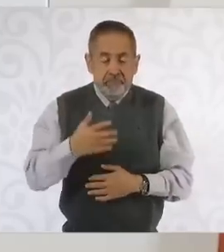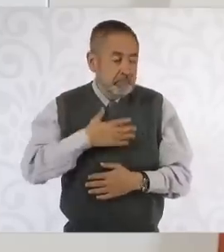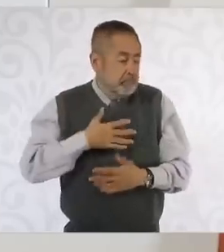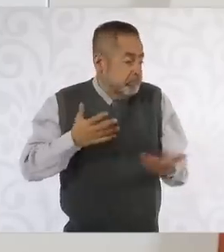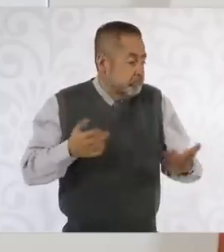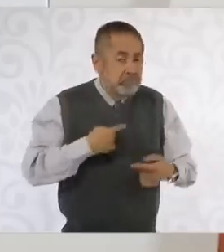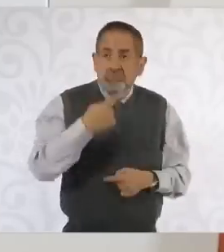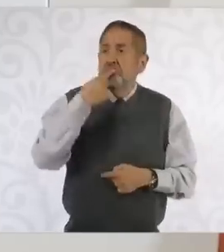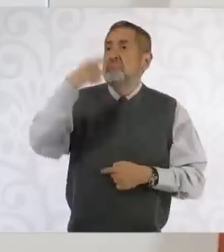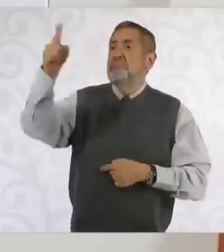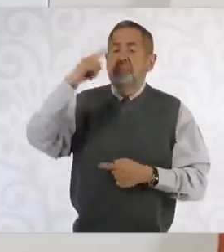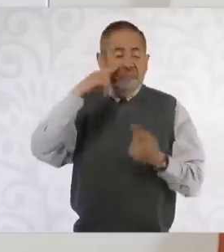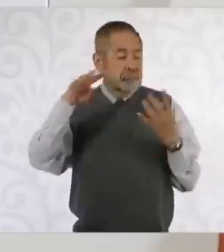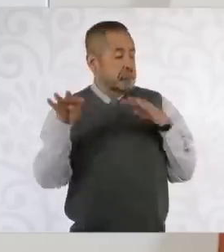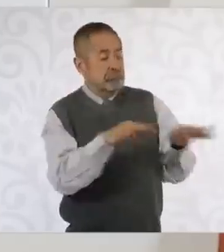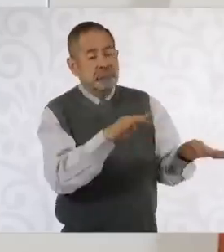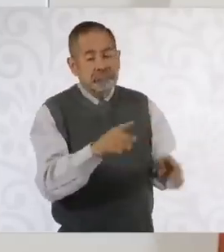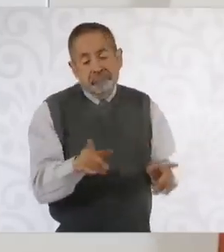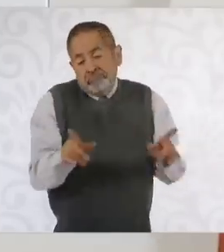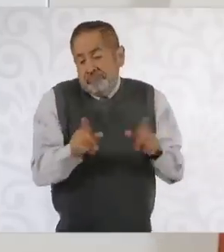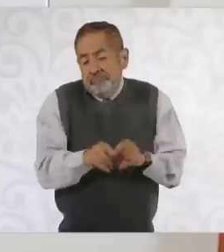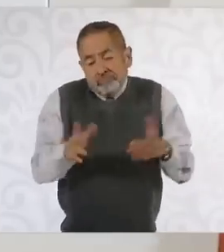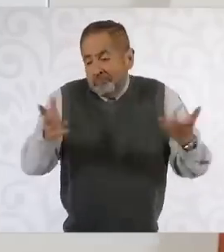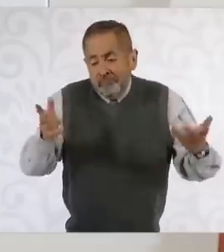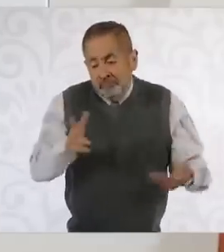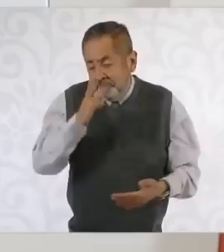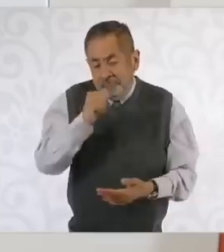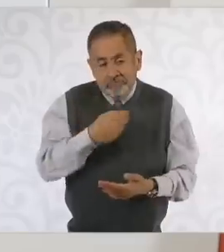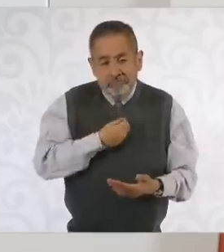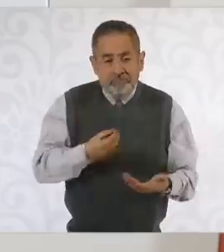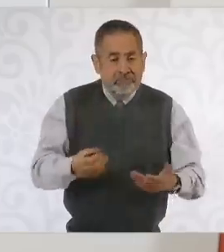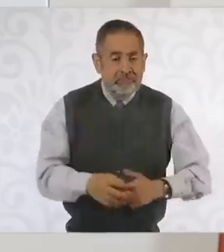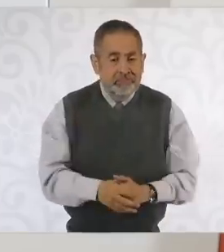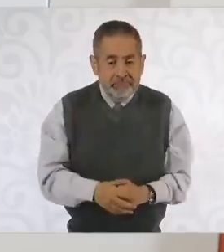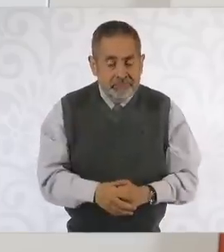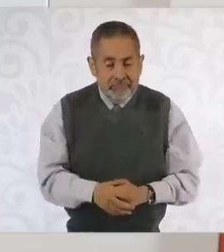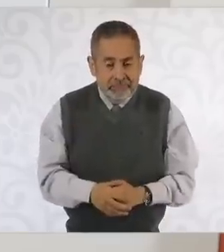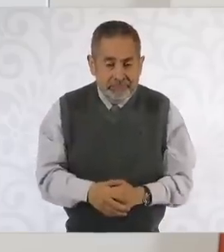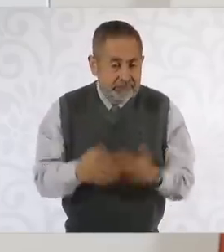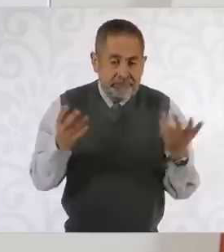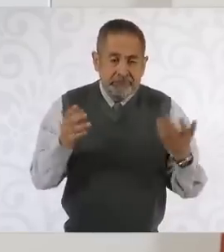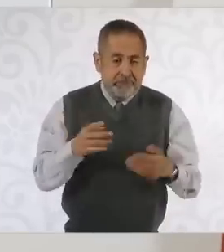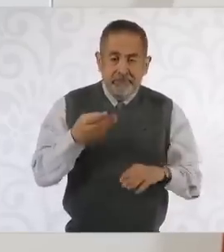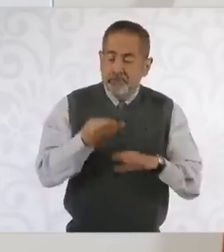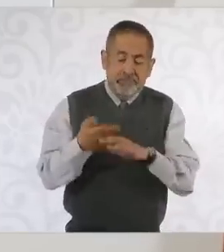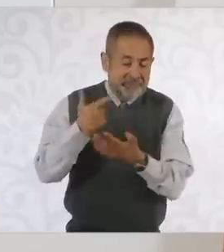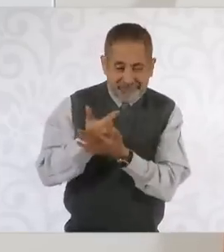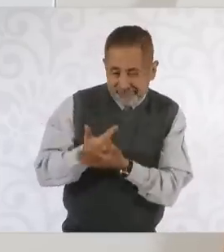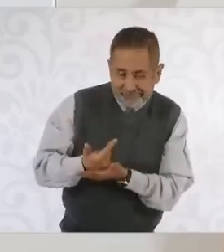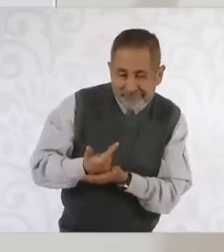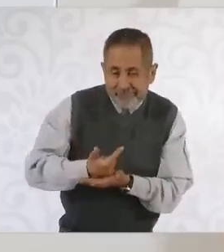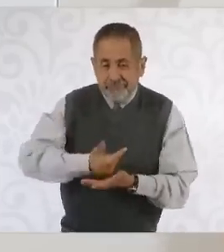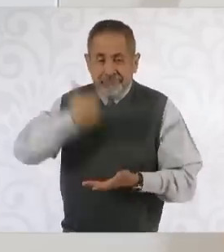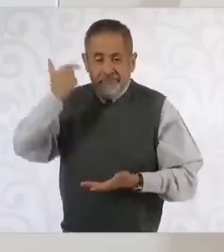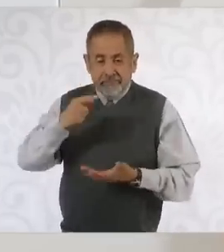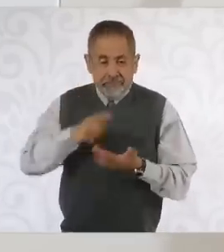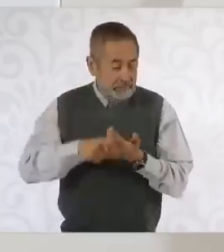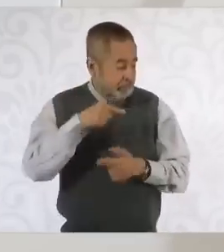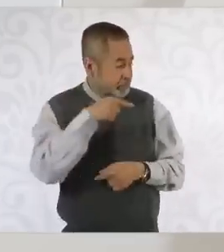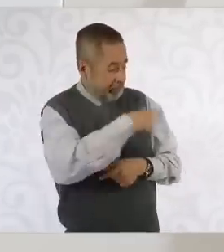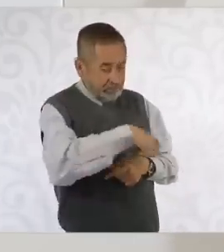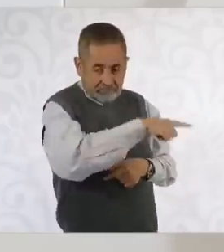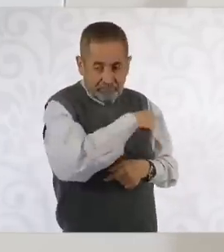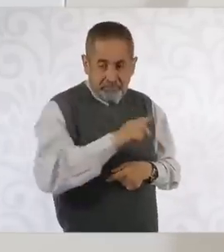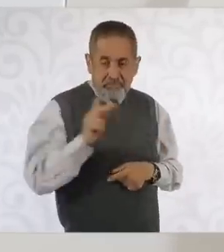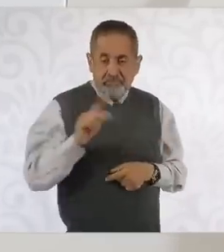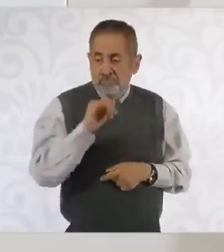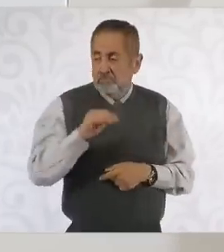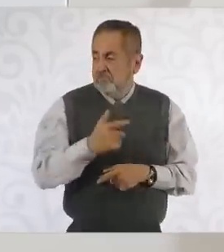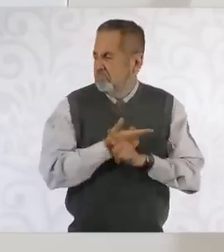pública porque sería gravísimo que ocurriera algo así sea no podemos